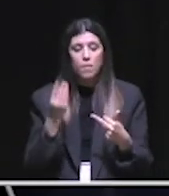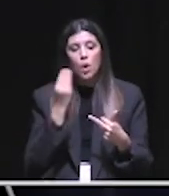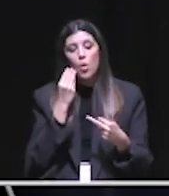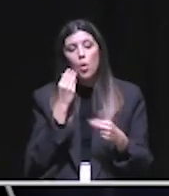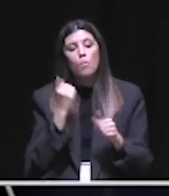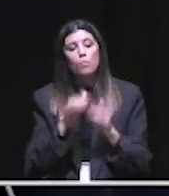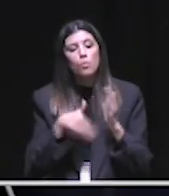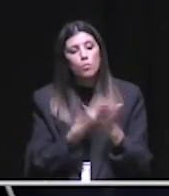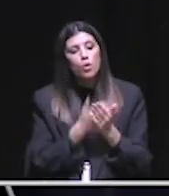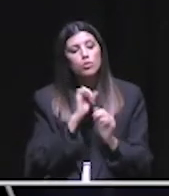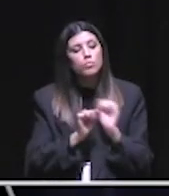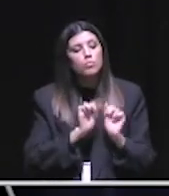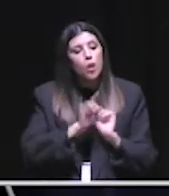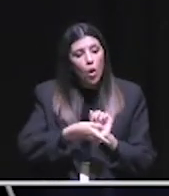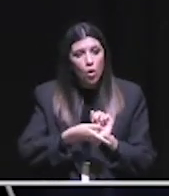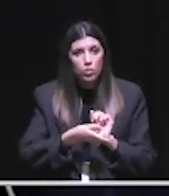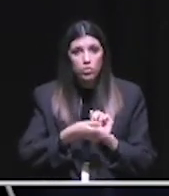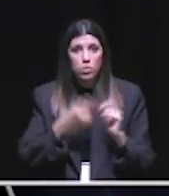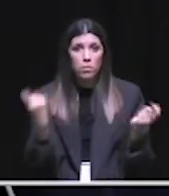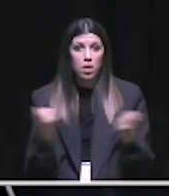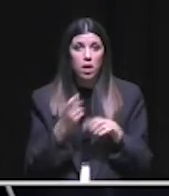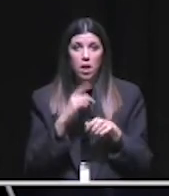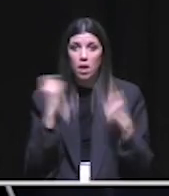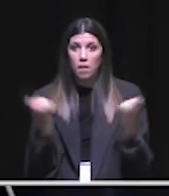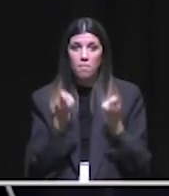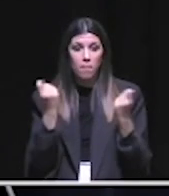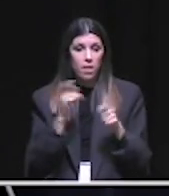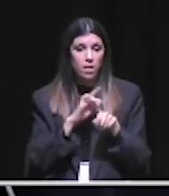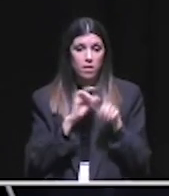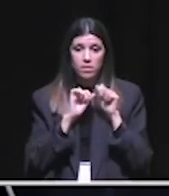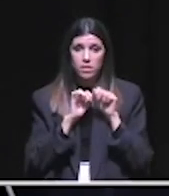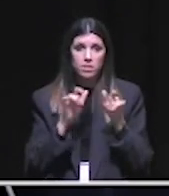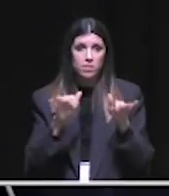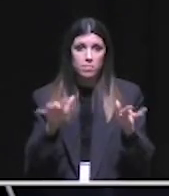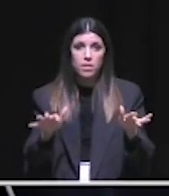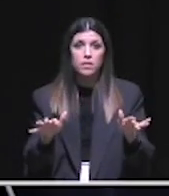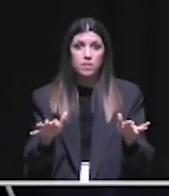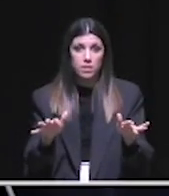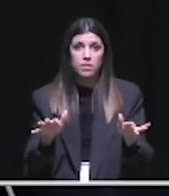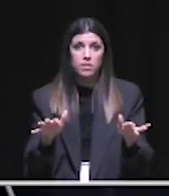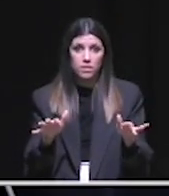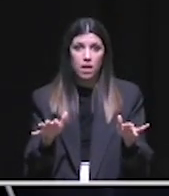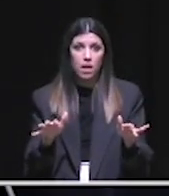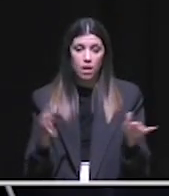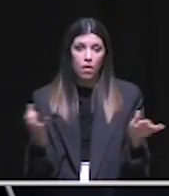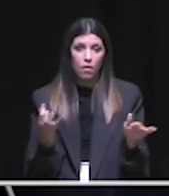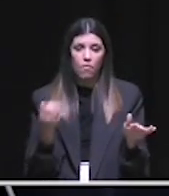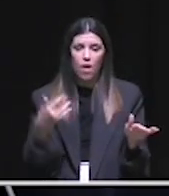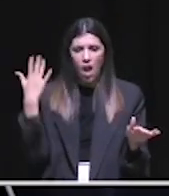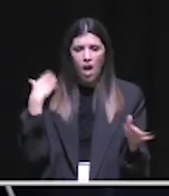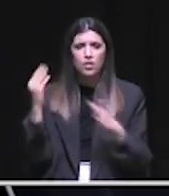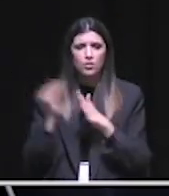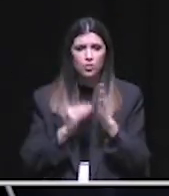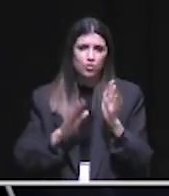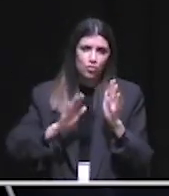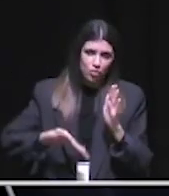e que se resumia a uma campanha de sensibilização, que se nota claramente que já havia sido concebida antes, pois nem a chancela do Conselho tem,